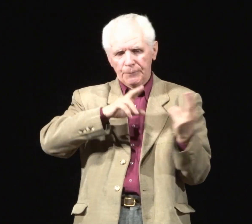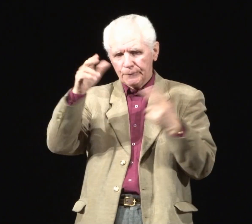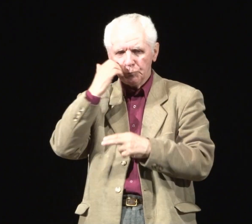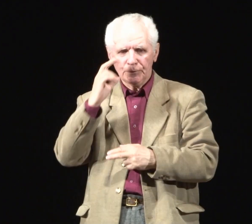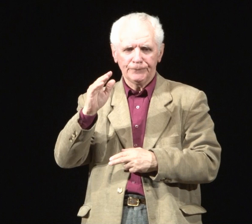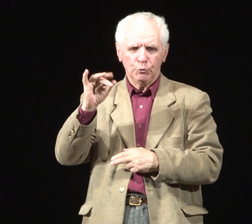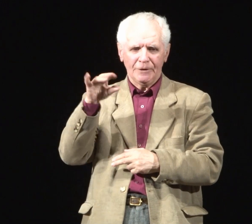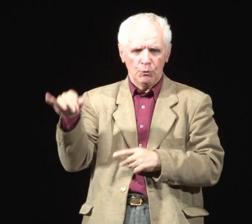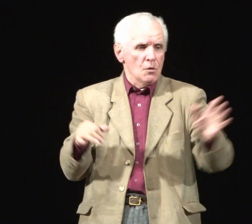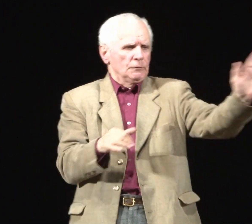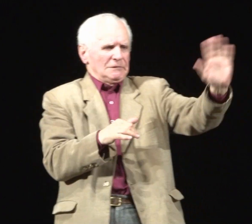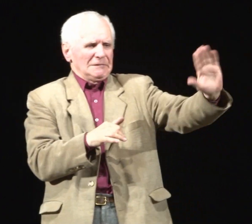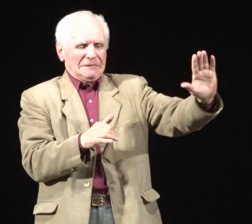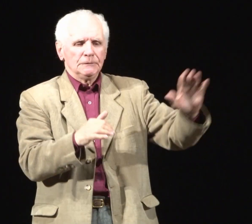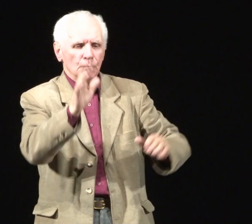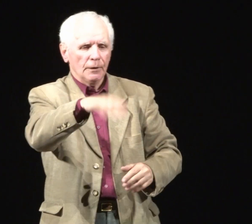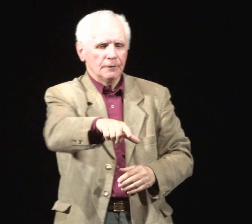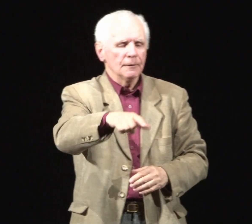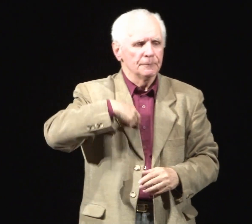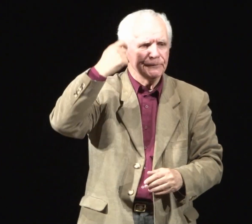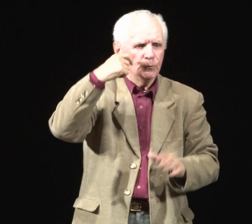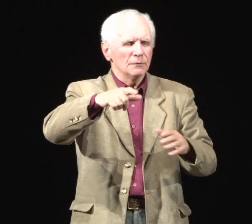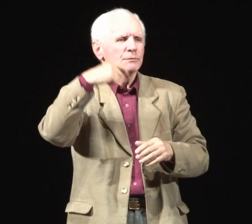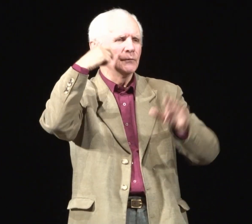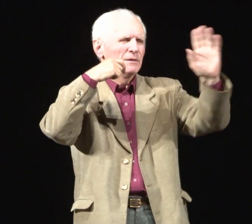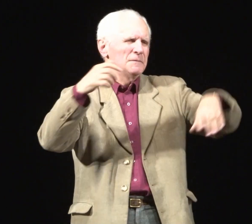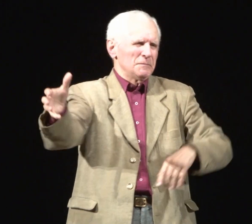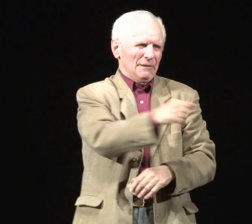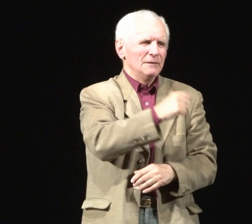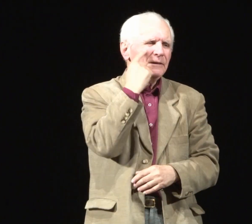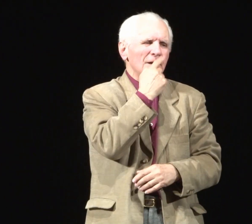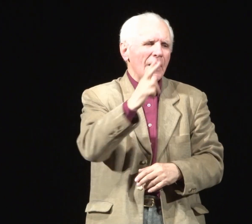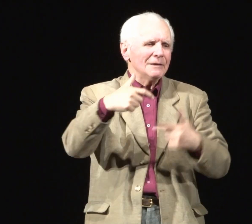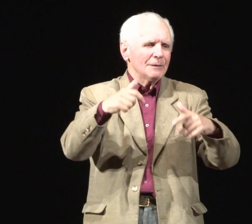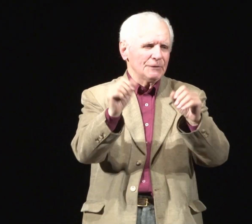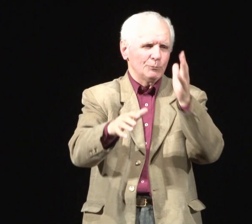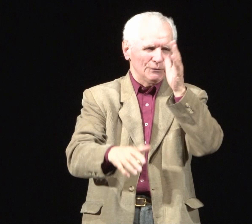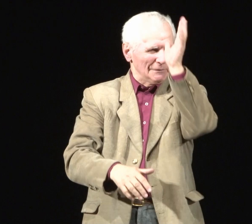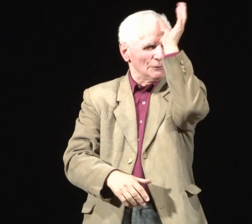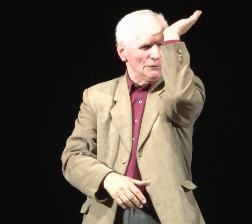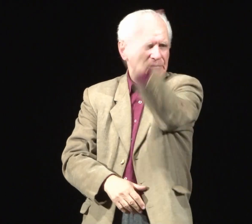Девушка испугалась, позвонила ректору и сказала, что пусть меня допустят к экзаменам, черт с ним